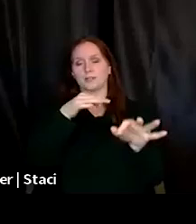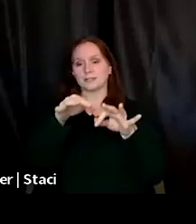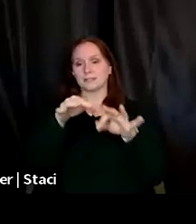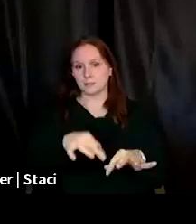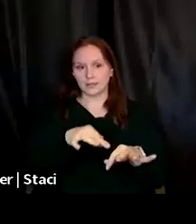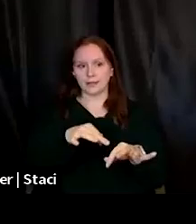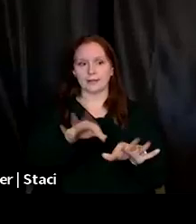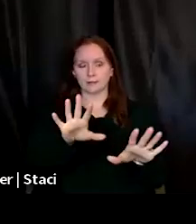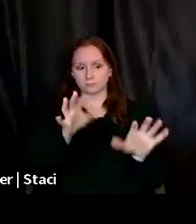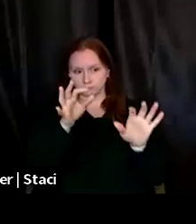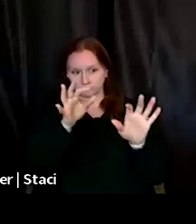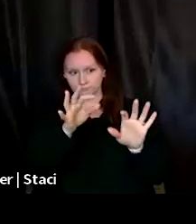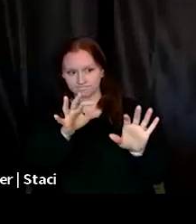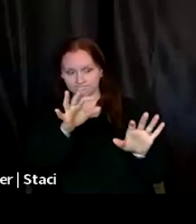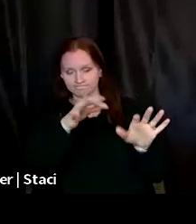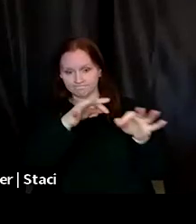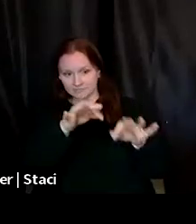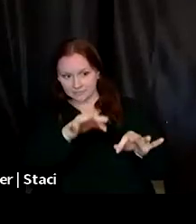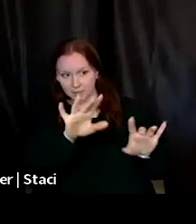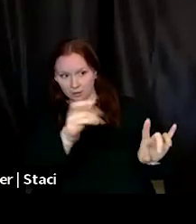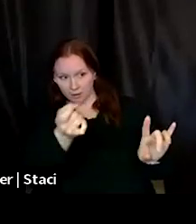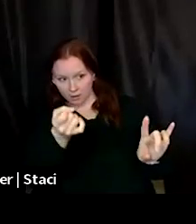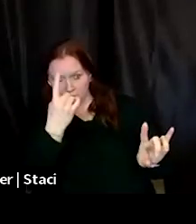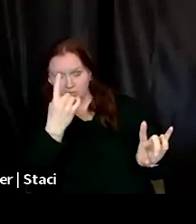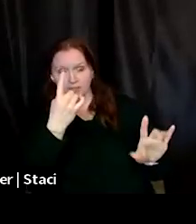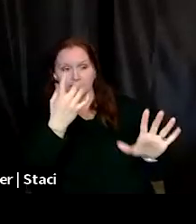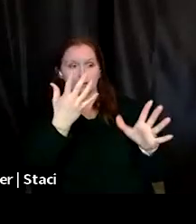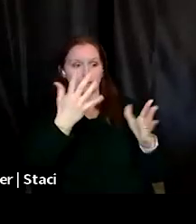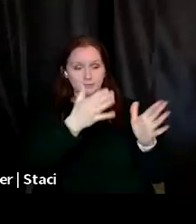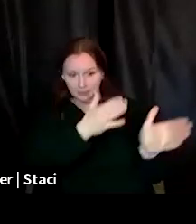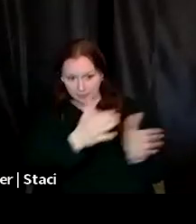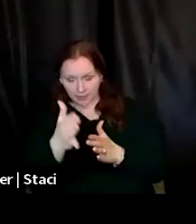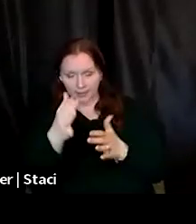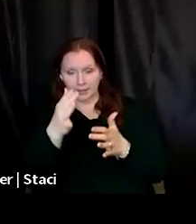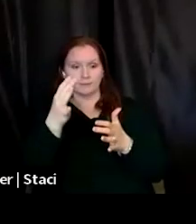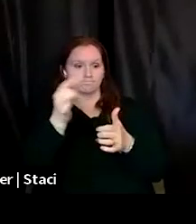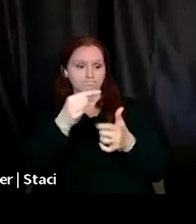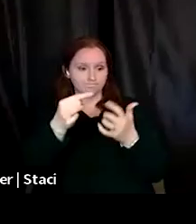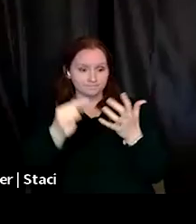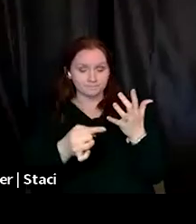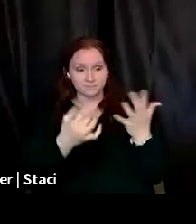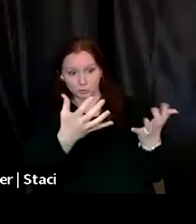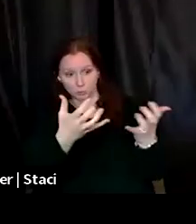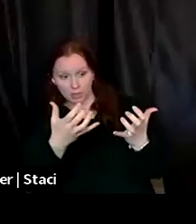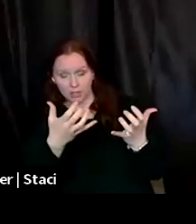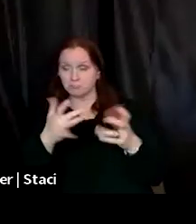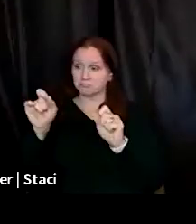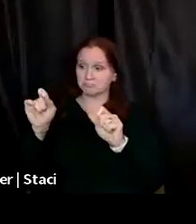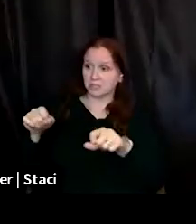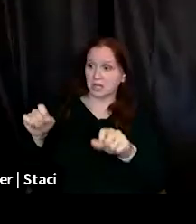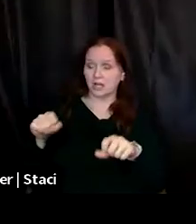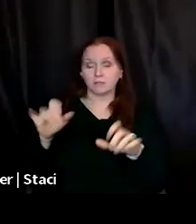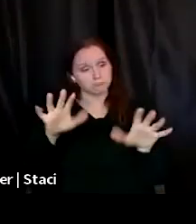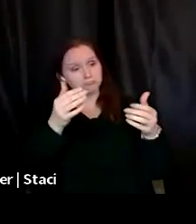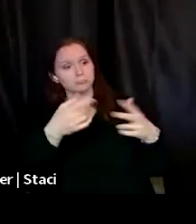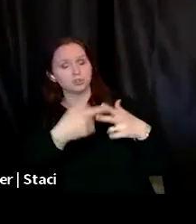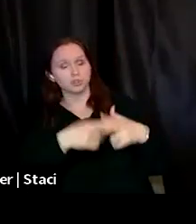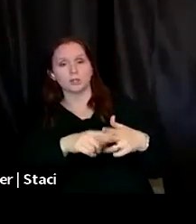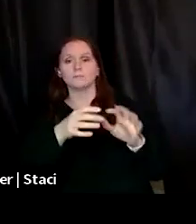de esas actividades en línea que tal vez el solicitante no pueda hacer por sí mismo. Ustedes pueden asistirles en establecer esas cuentas.